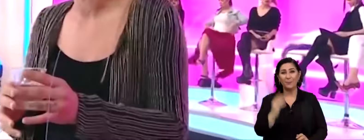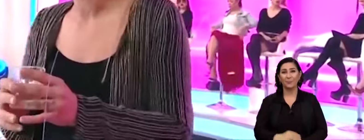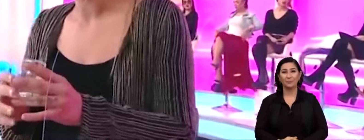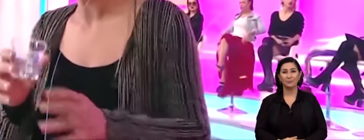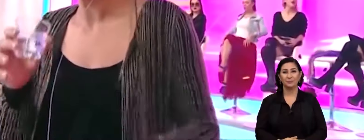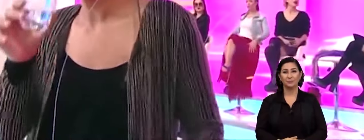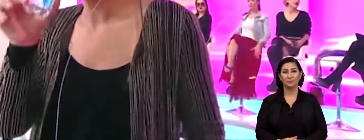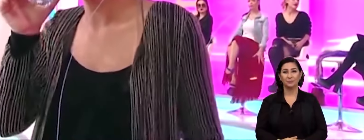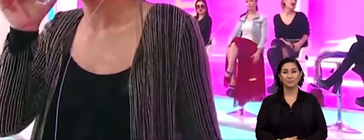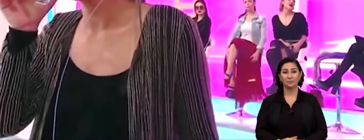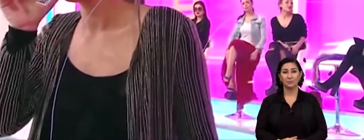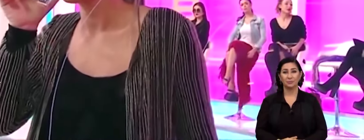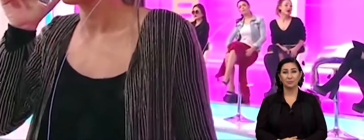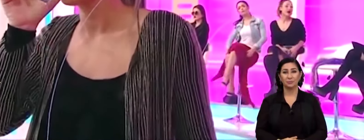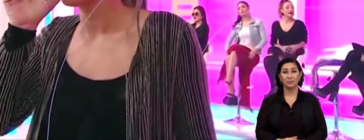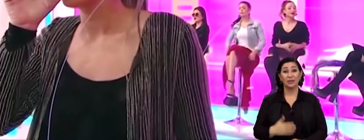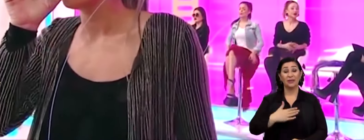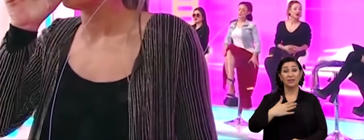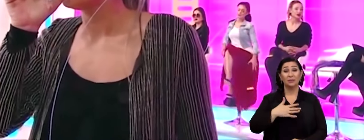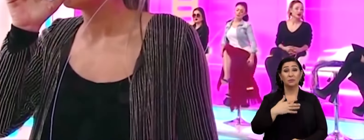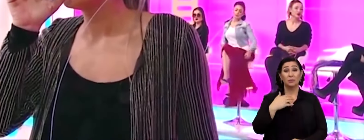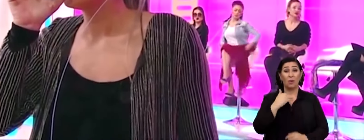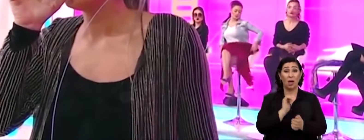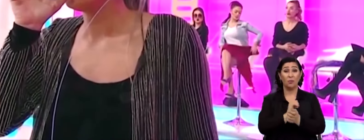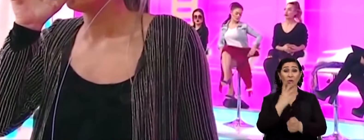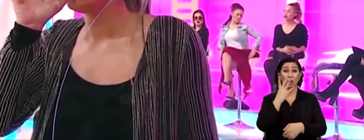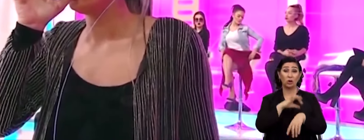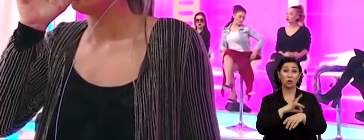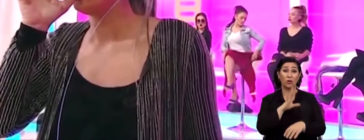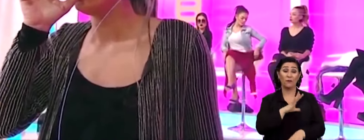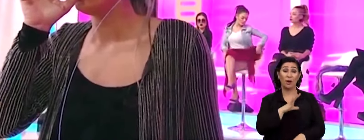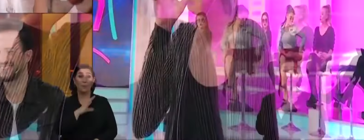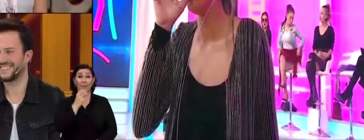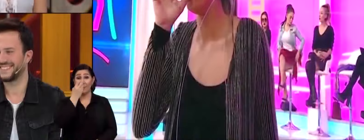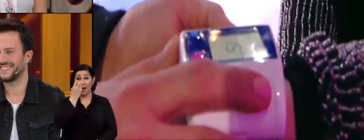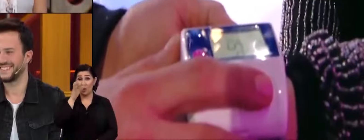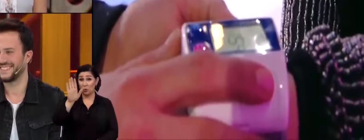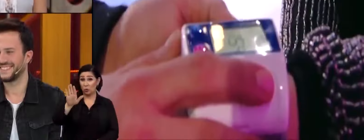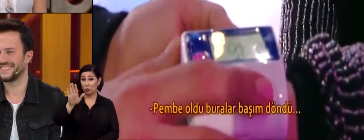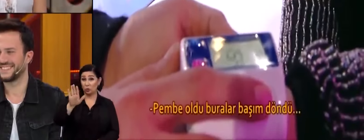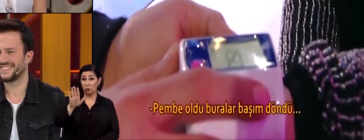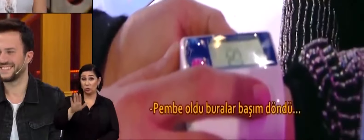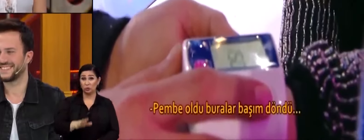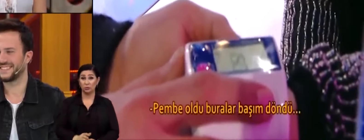devam Evet Ailemde D tane doktor var Bahar otur yerine sakinleş pembe oldu